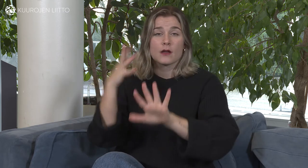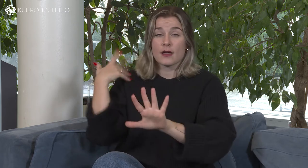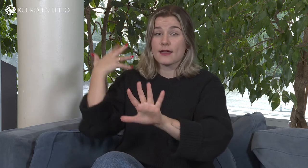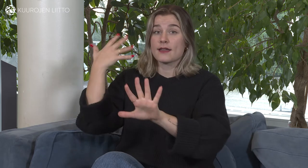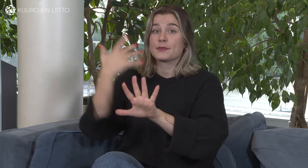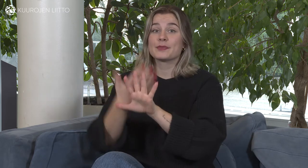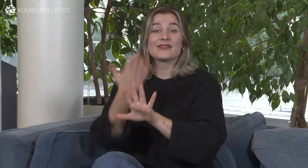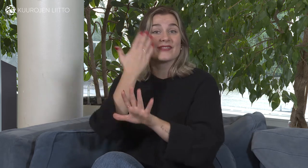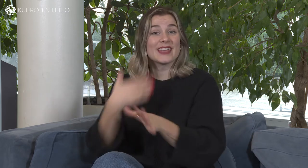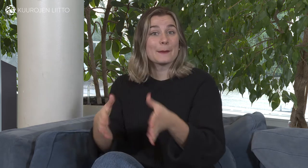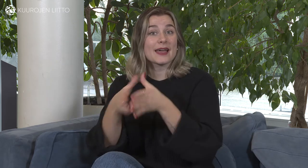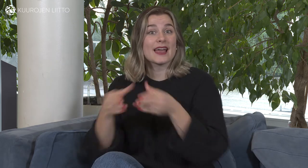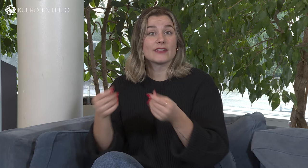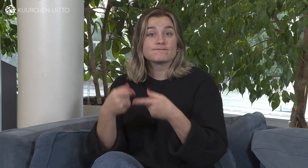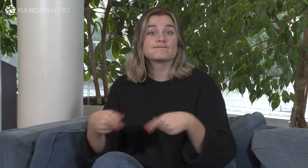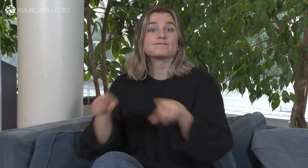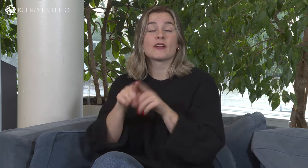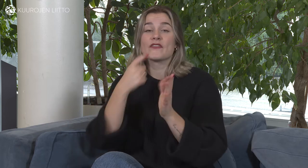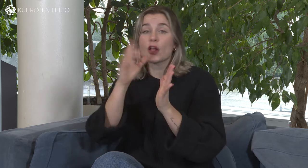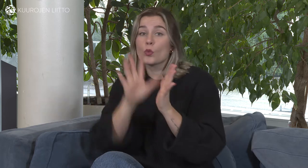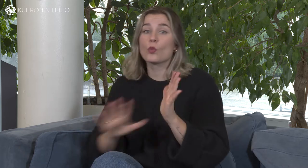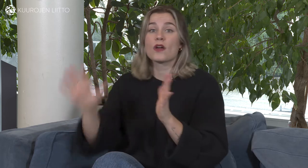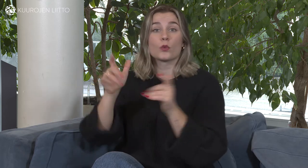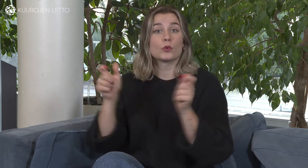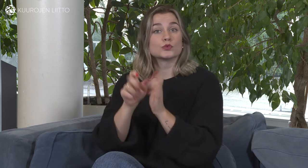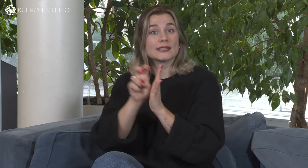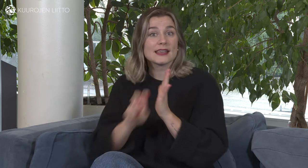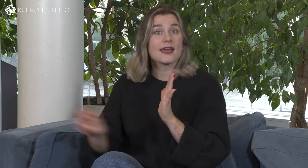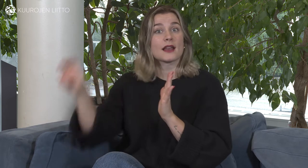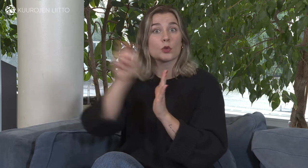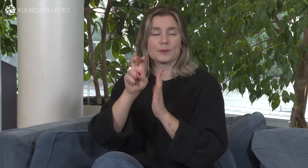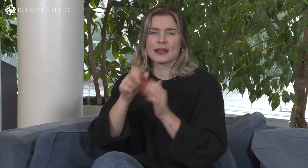pitkällisten valmistelujen, kokousten, seminaarien ja selvitysten jälkeen.